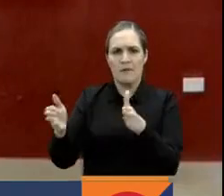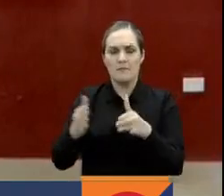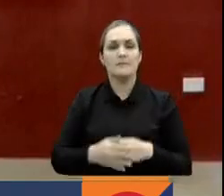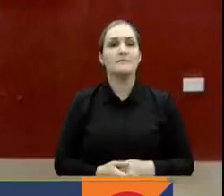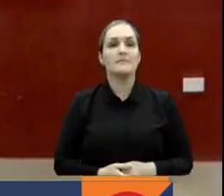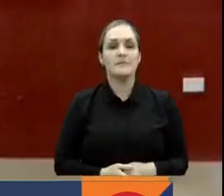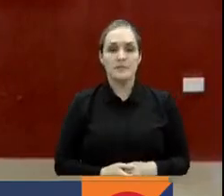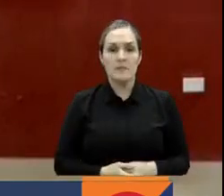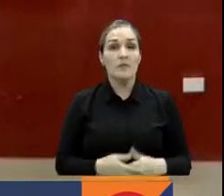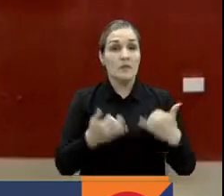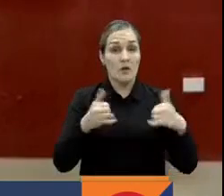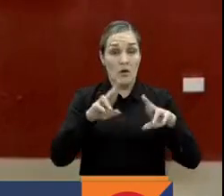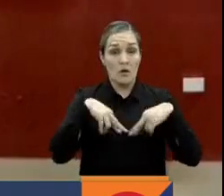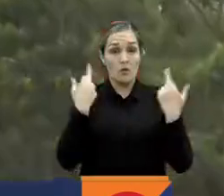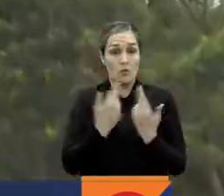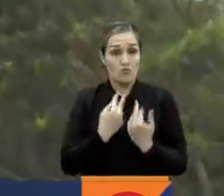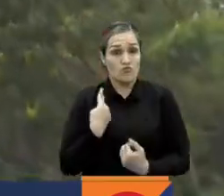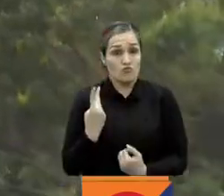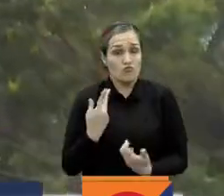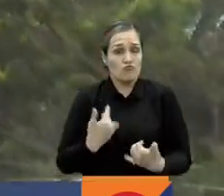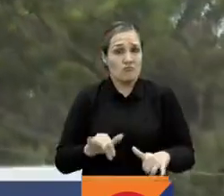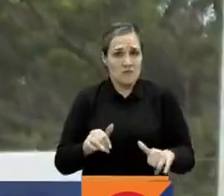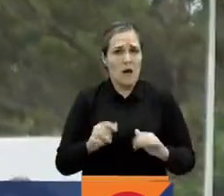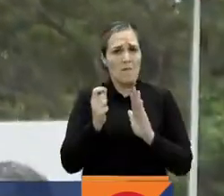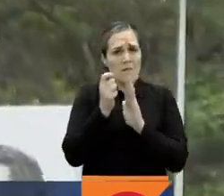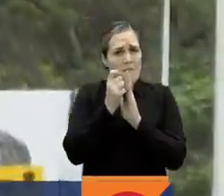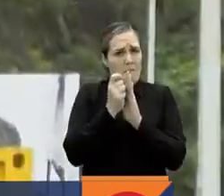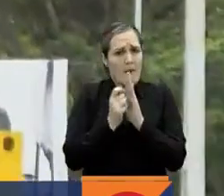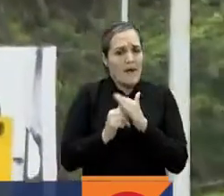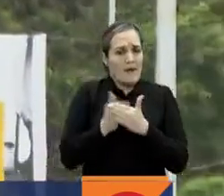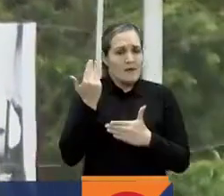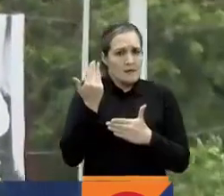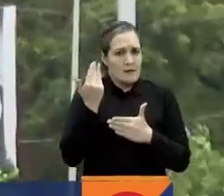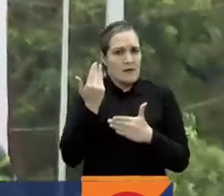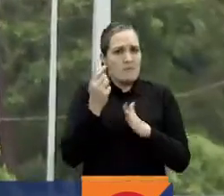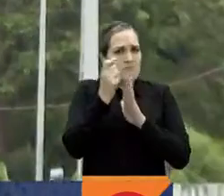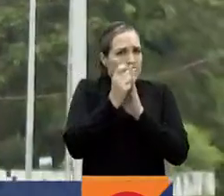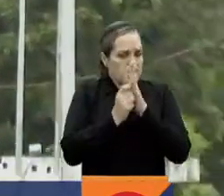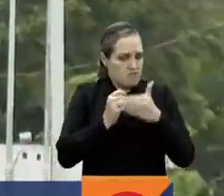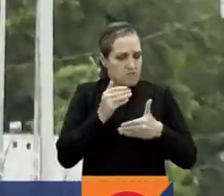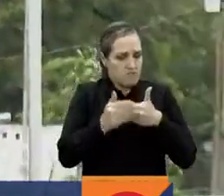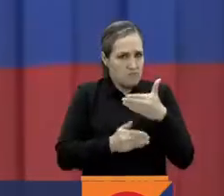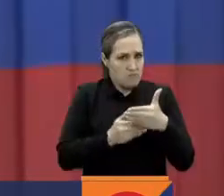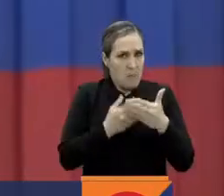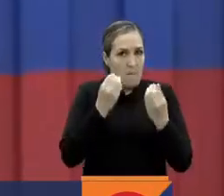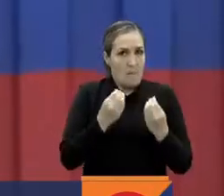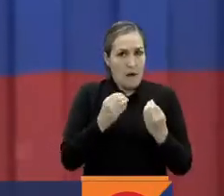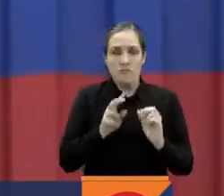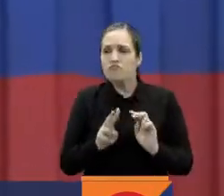TAREAS